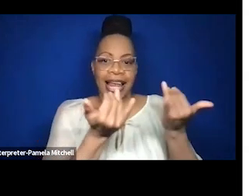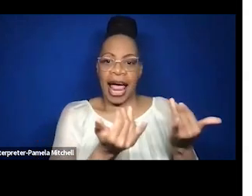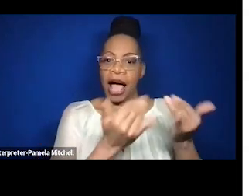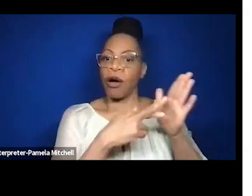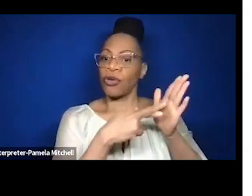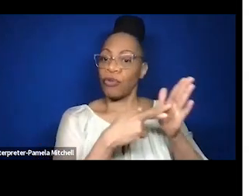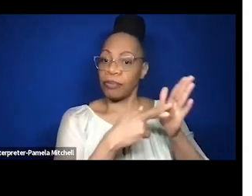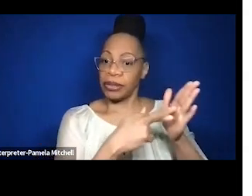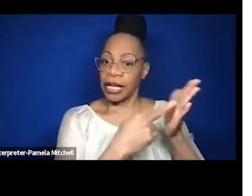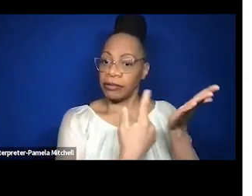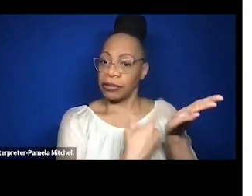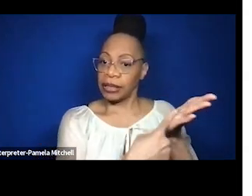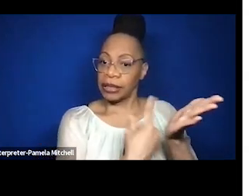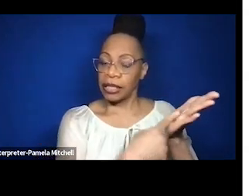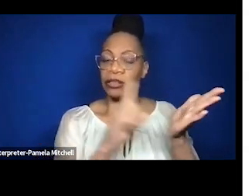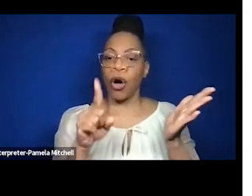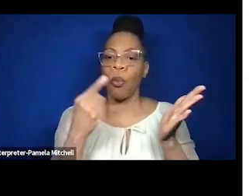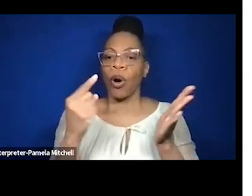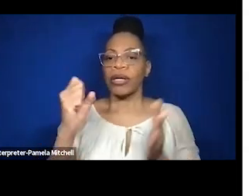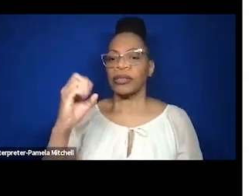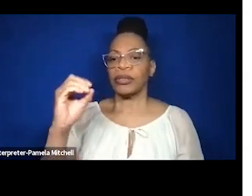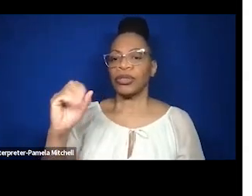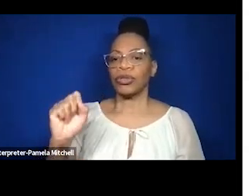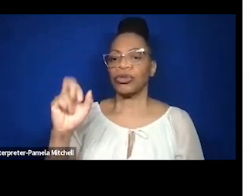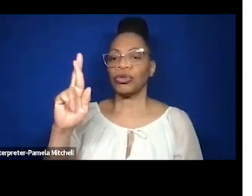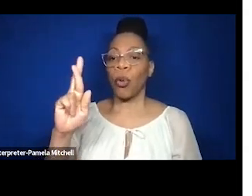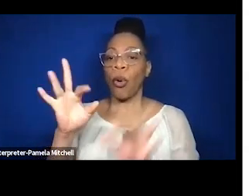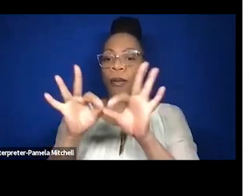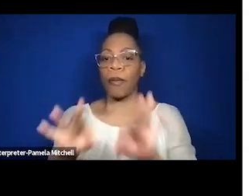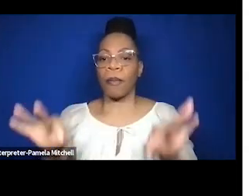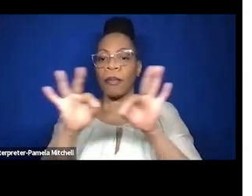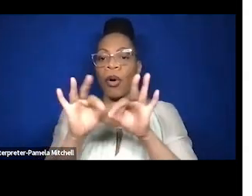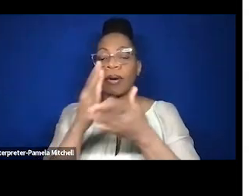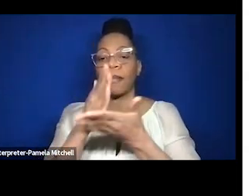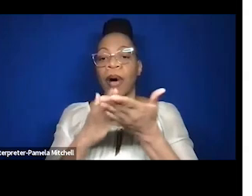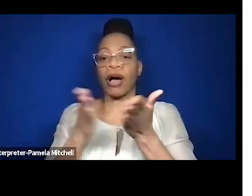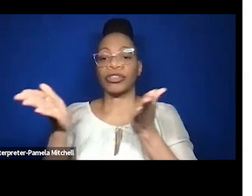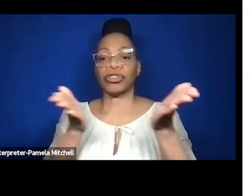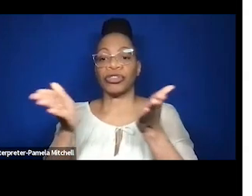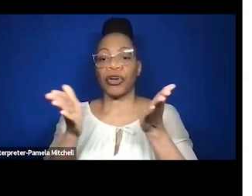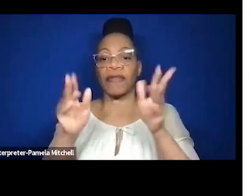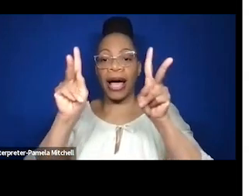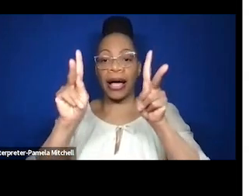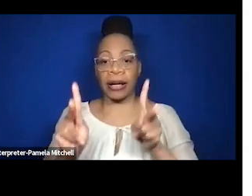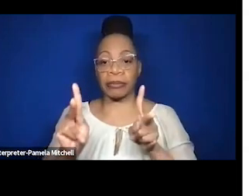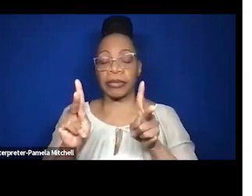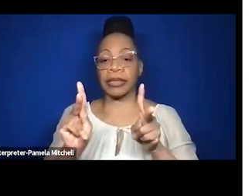Entonces, uno de los componentes críticos que sabemos es servir como el representante designado del solicitante.